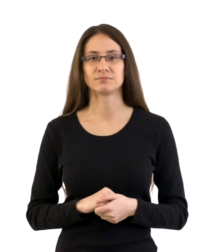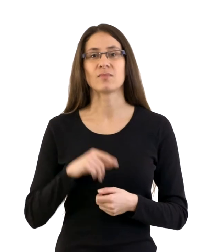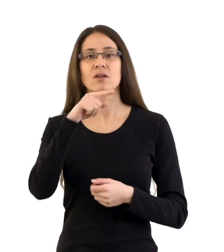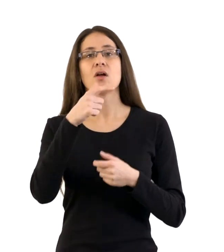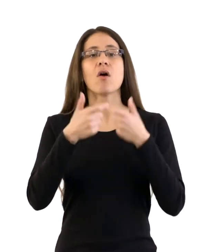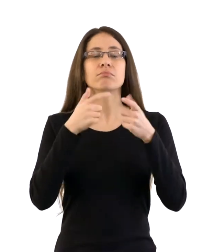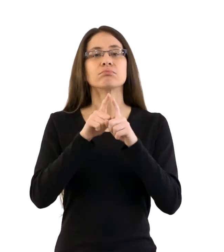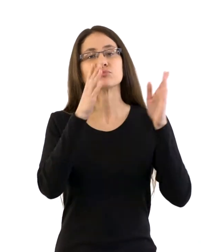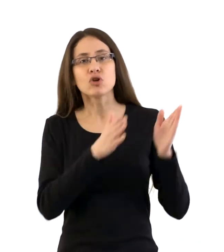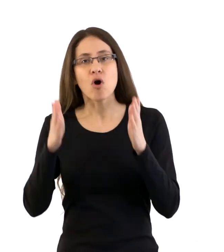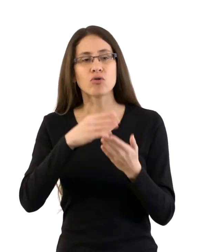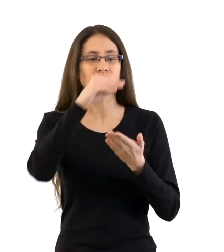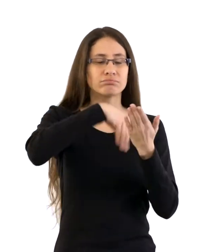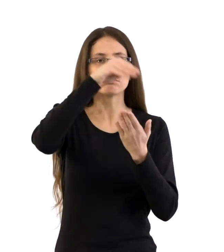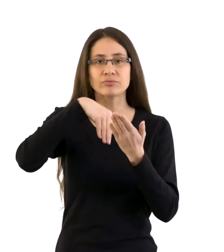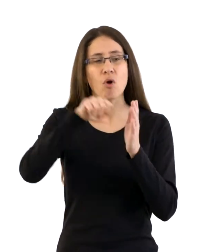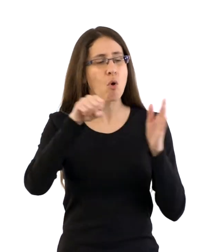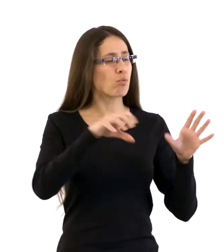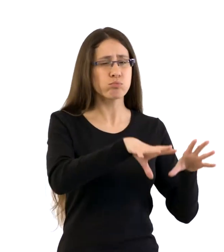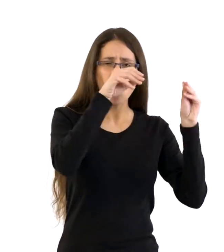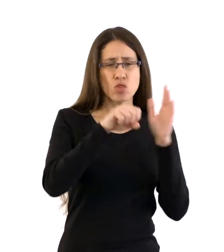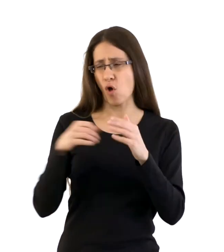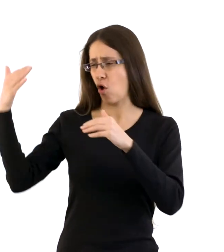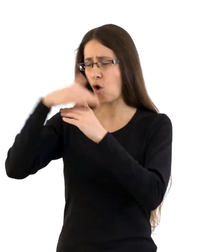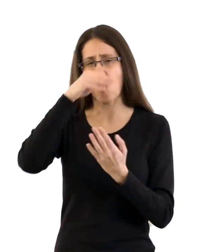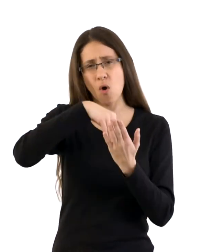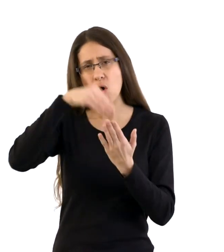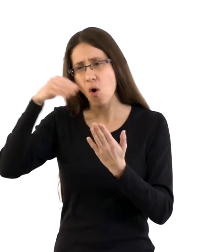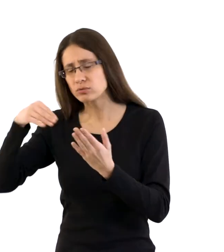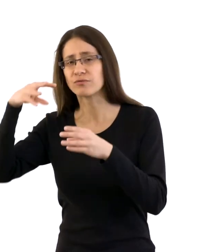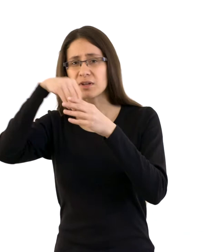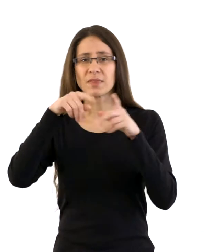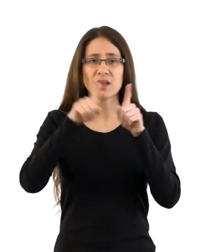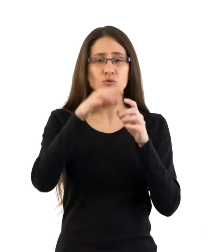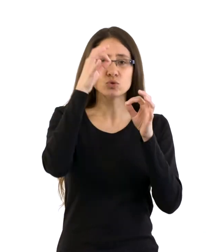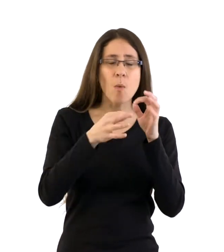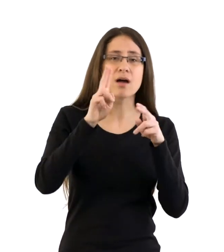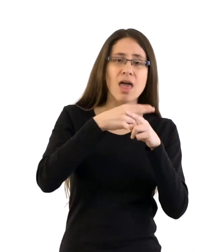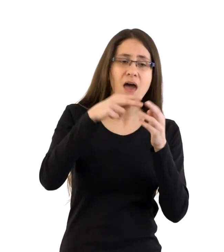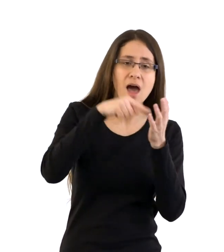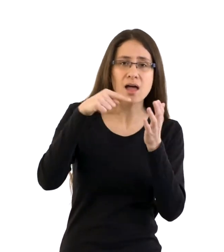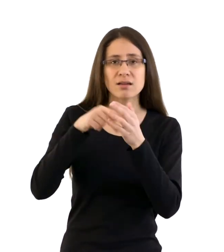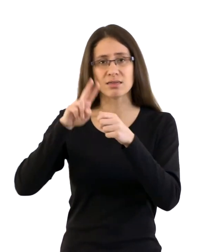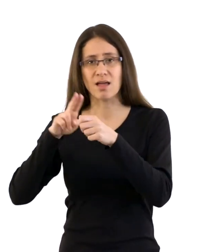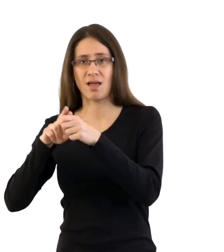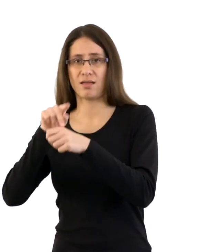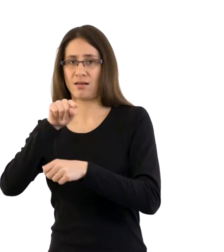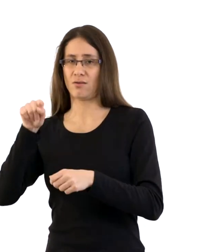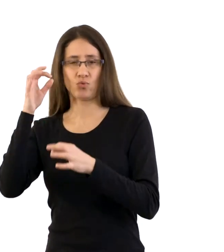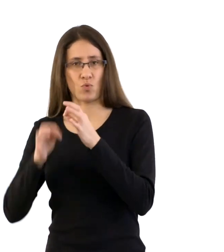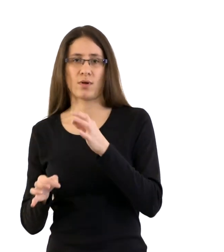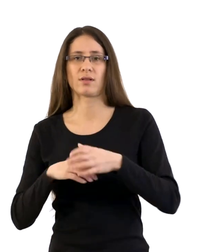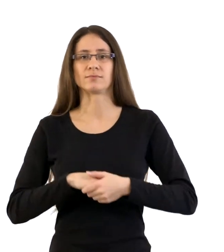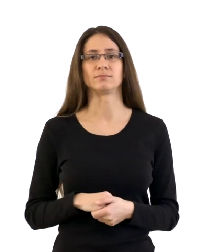posiadają zaplanowany z góry początek i koniec (dokładne terminy),